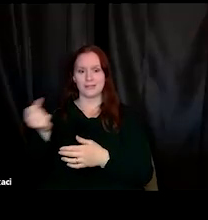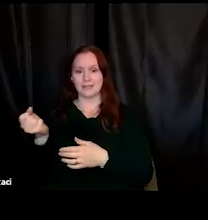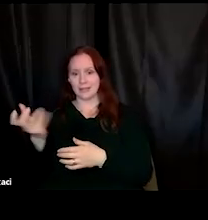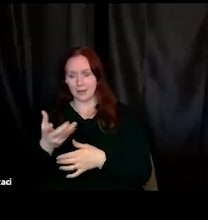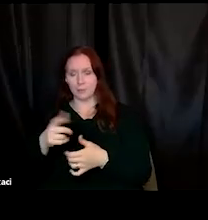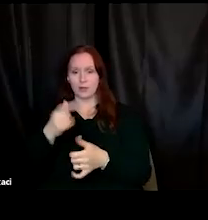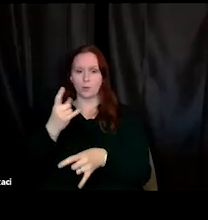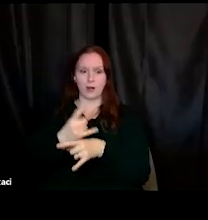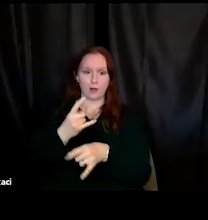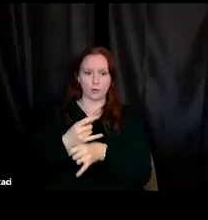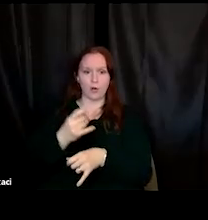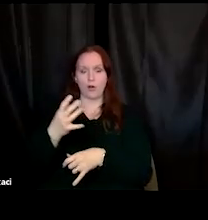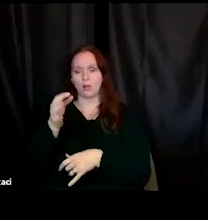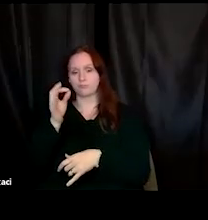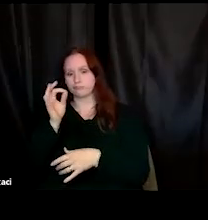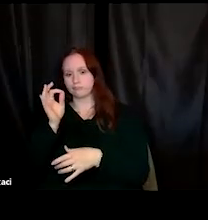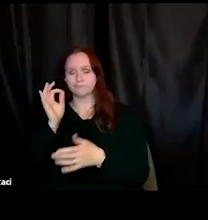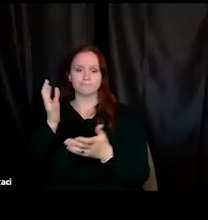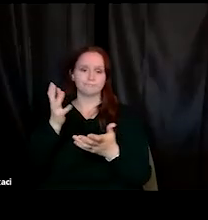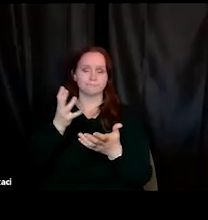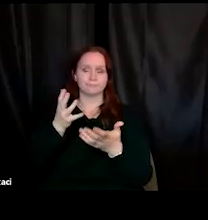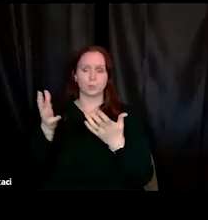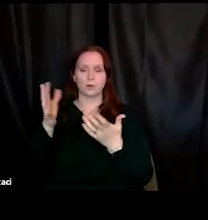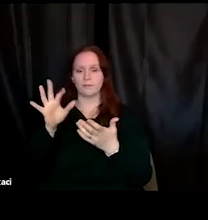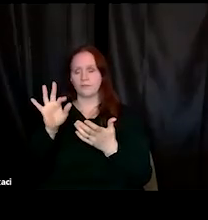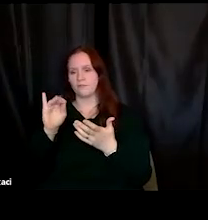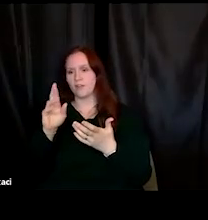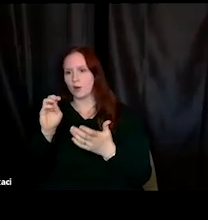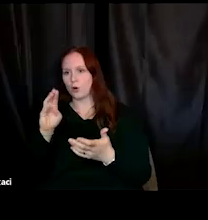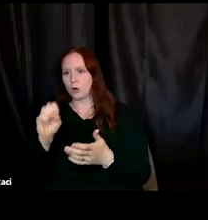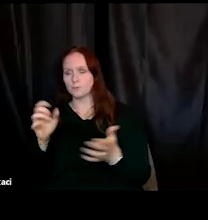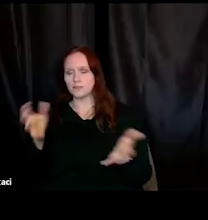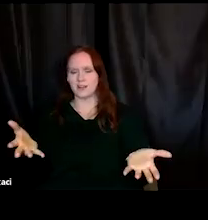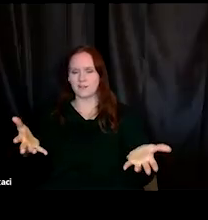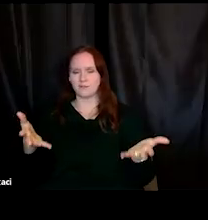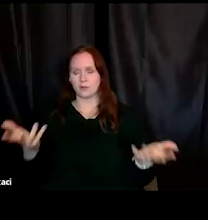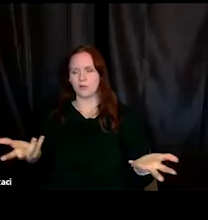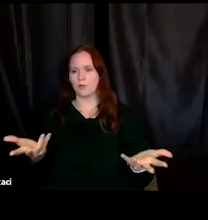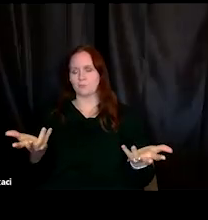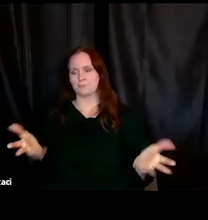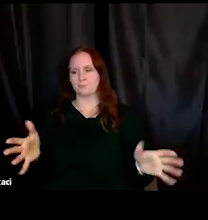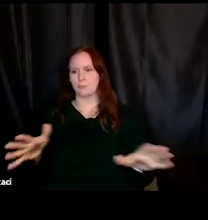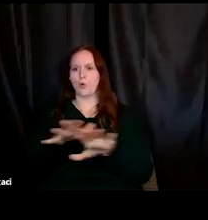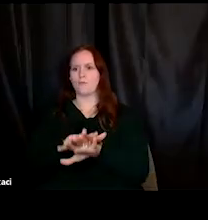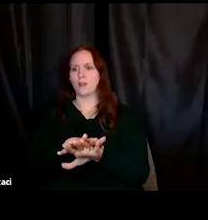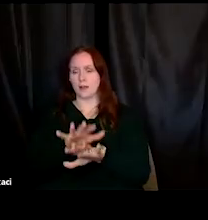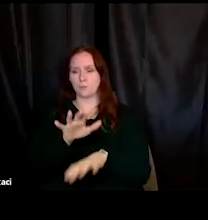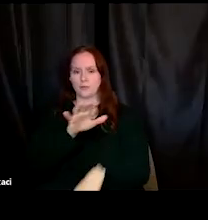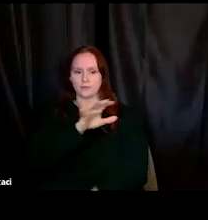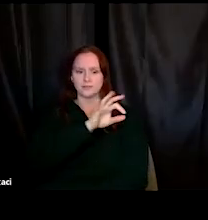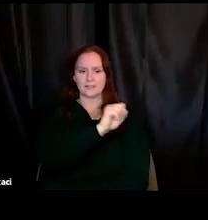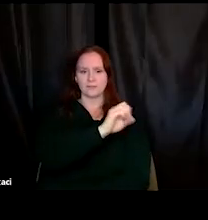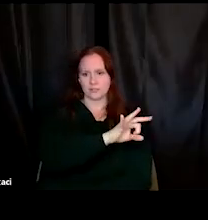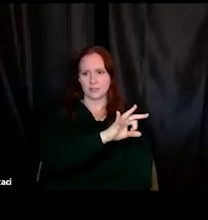eso es lo que pones en el formulario 1696. Habrá un formulario que completarás con el solicitante, que ellos verán y firmarán